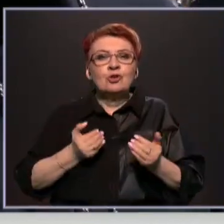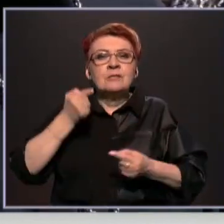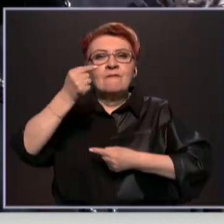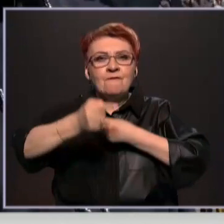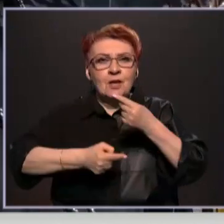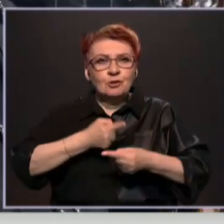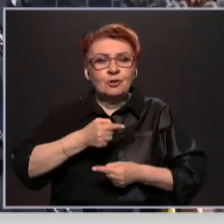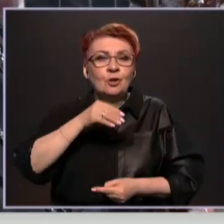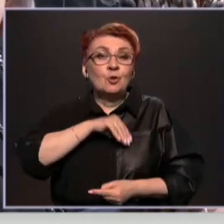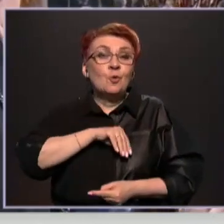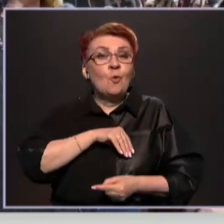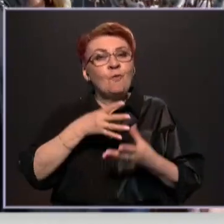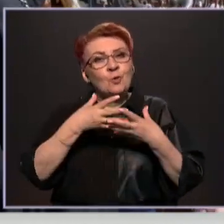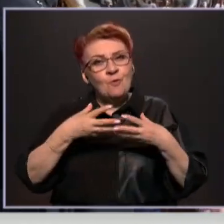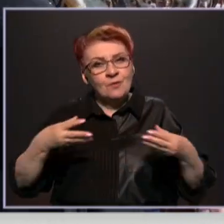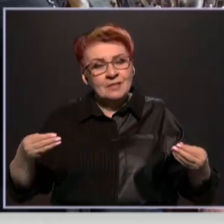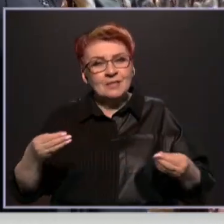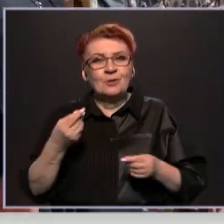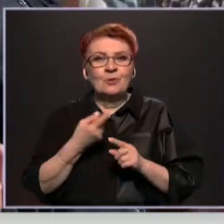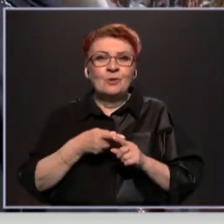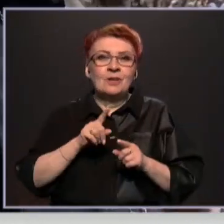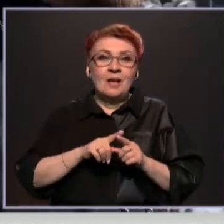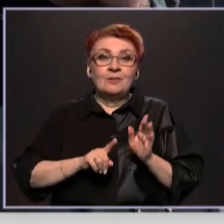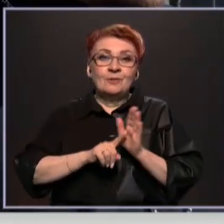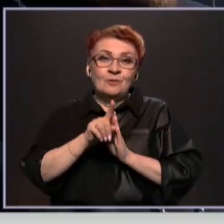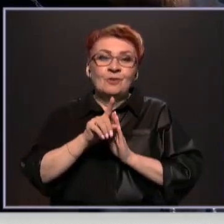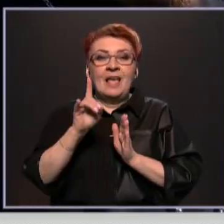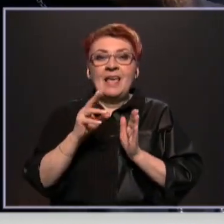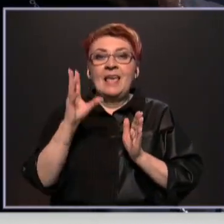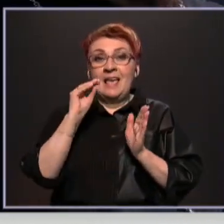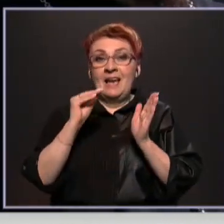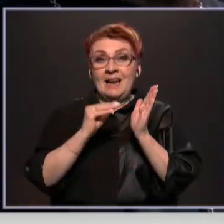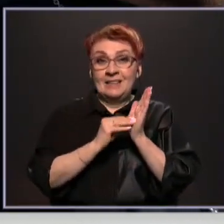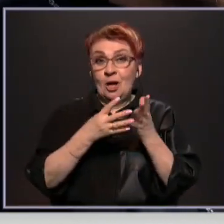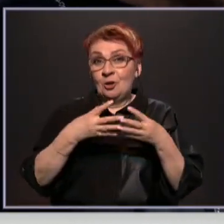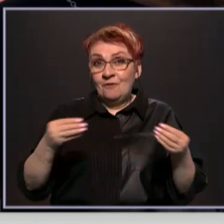духовную весну которая наступает и календарную весну которую мы сегодня видим и духовная весна